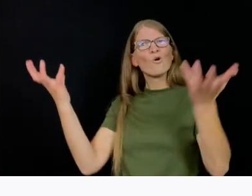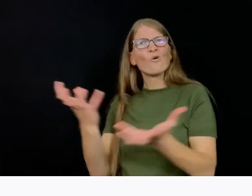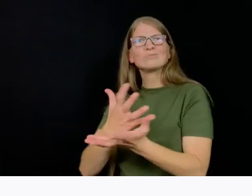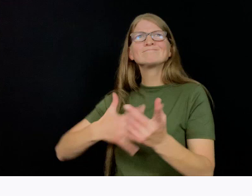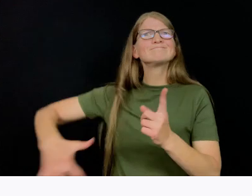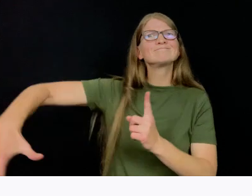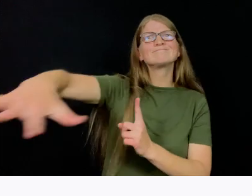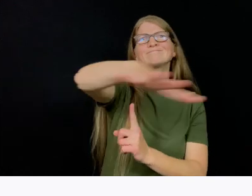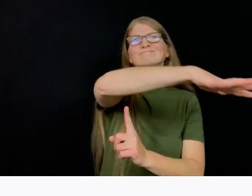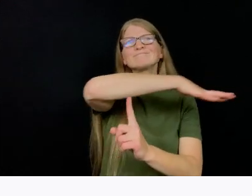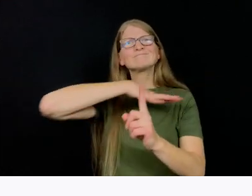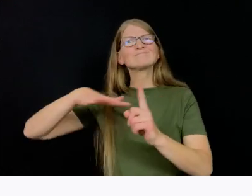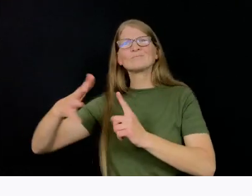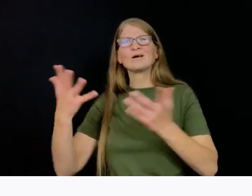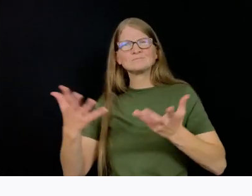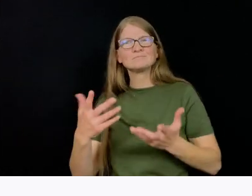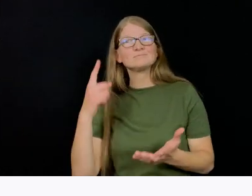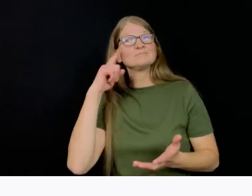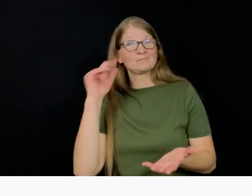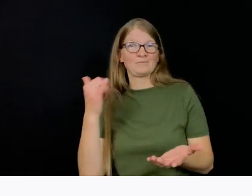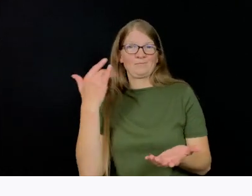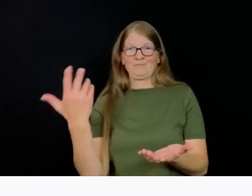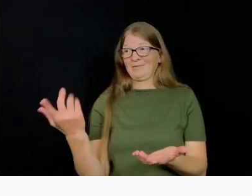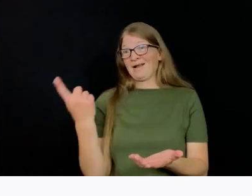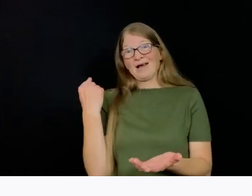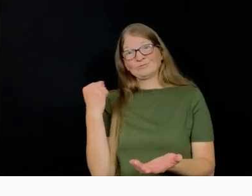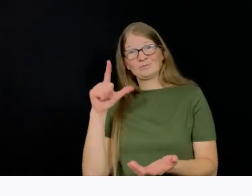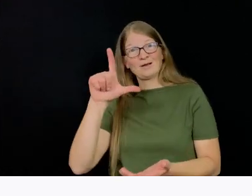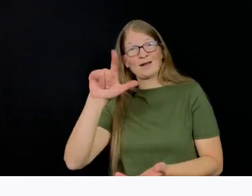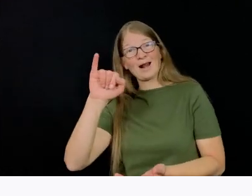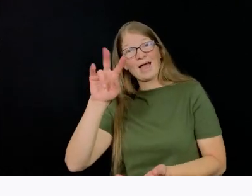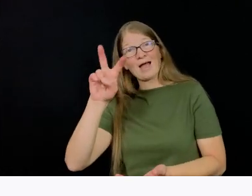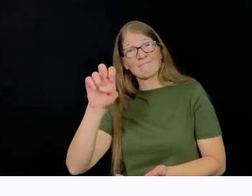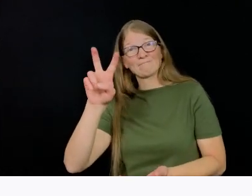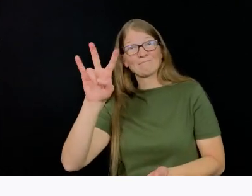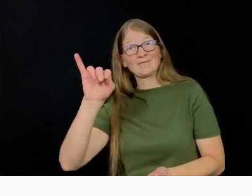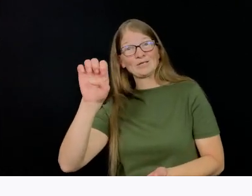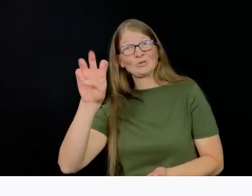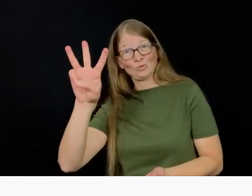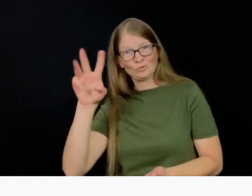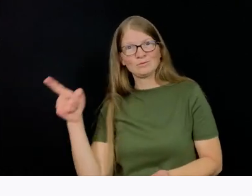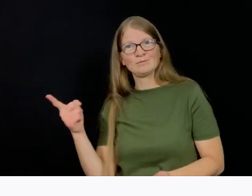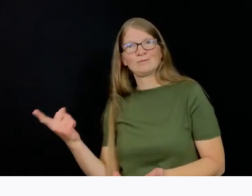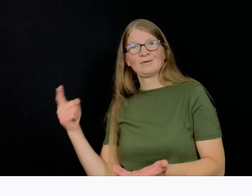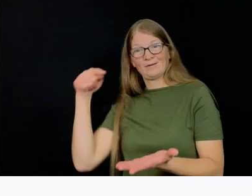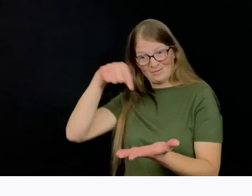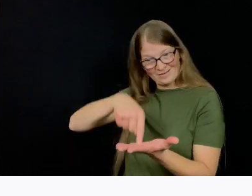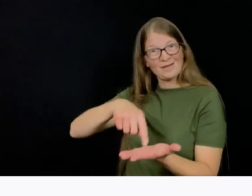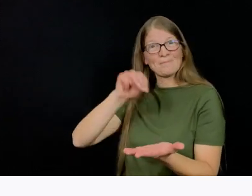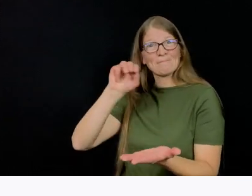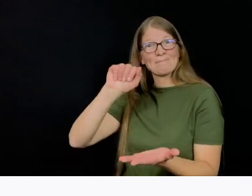لهذا السبب، في العام الماضي قدّمنا طريقة العرض المباشر على خرائط Google والتي تستخدم الواقع المعزز